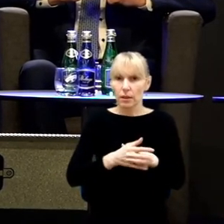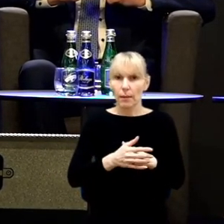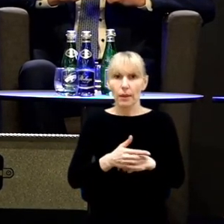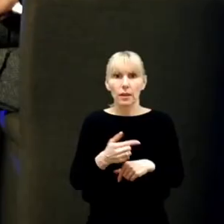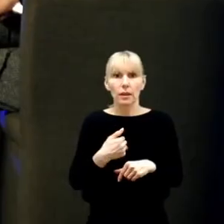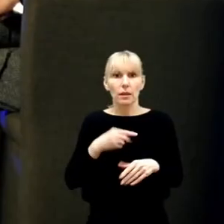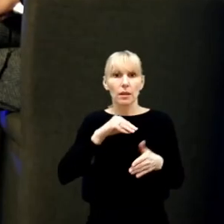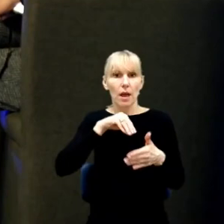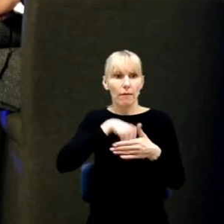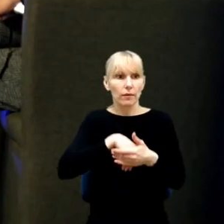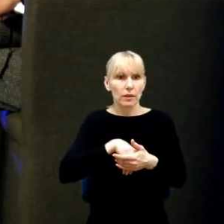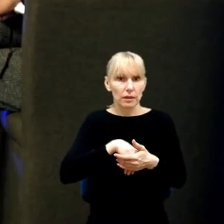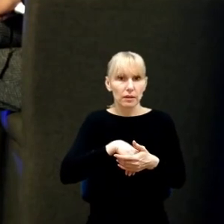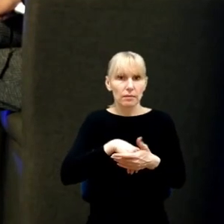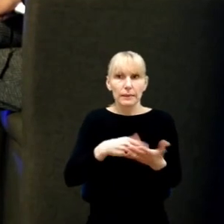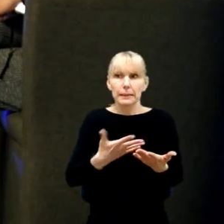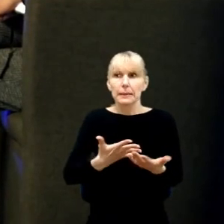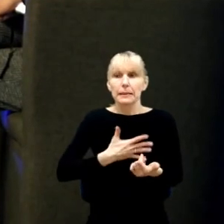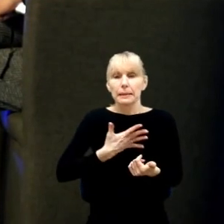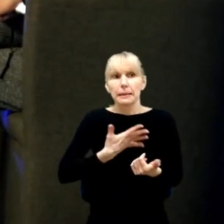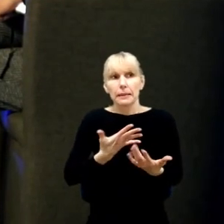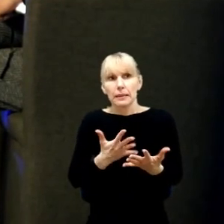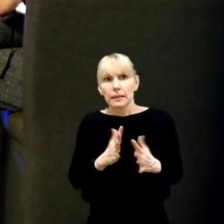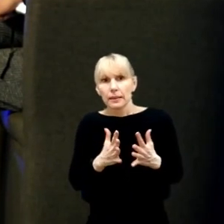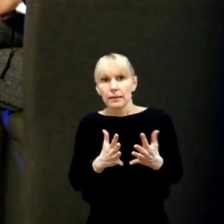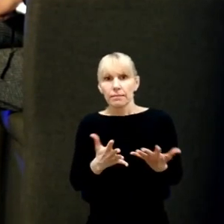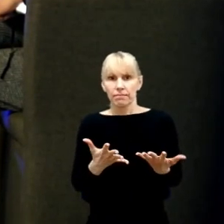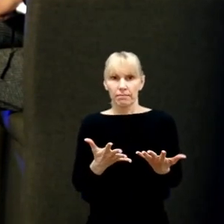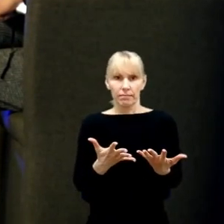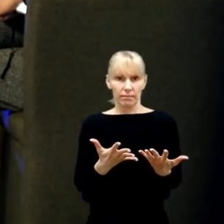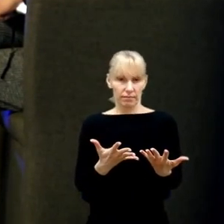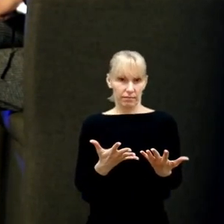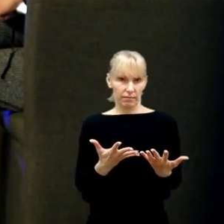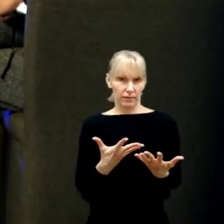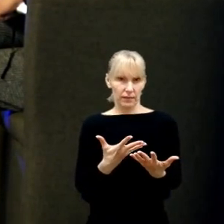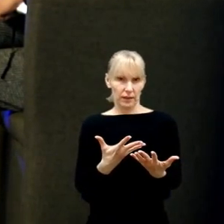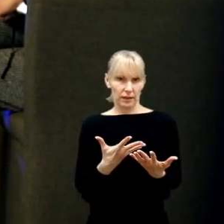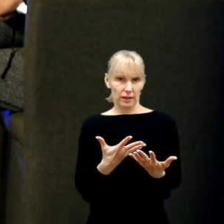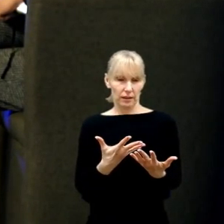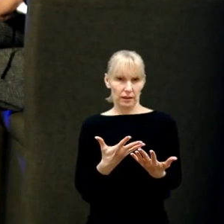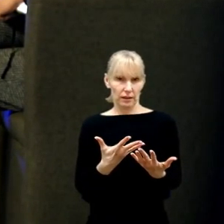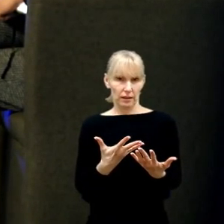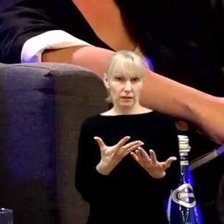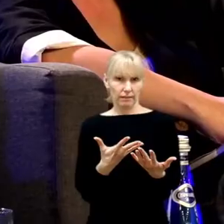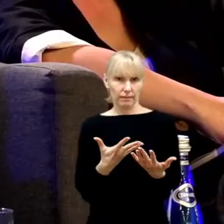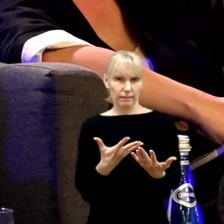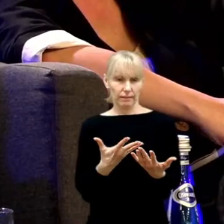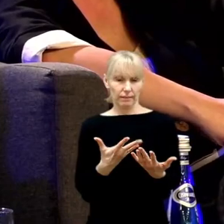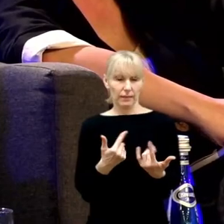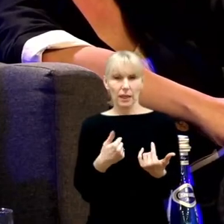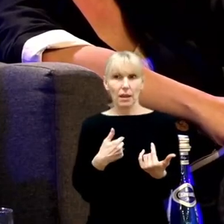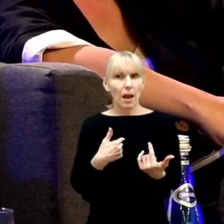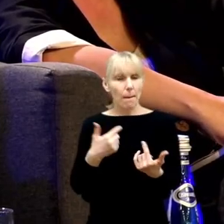wydaje mi się, że to jest oczywiście możliwe, potrafię sobie to wyobrazić, ale jednocześnie chciałbym powiedzieć, że wydaje się,